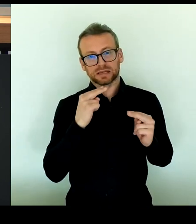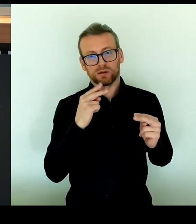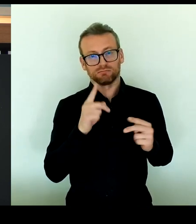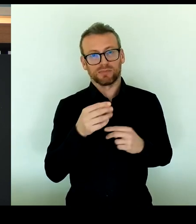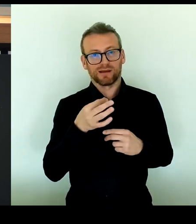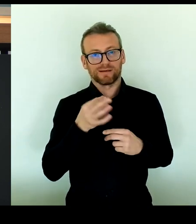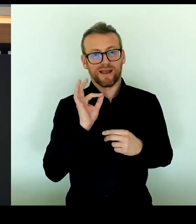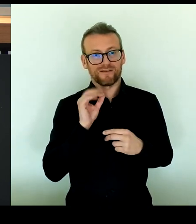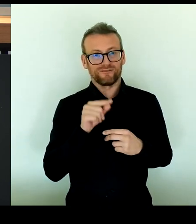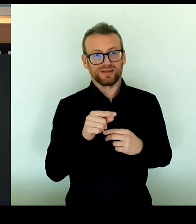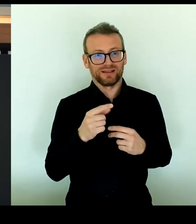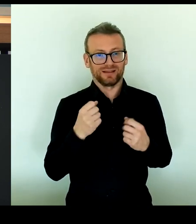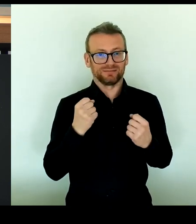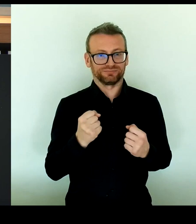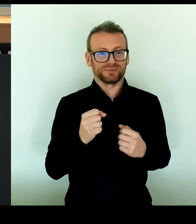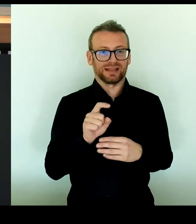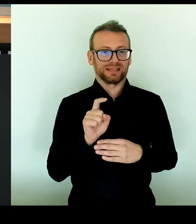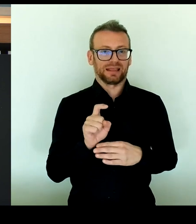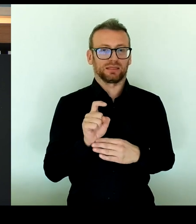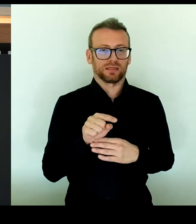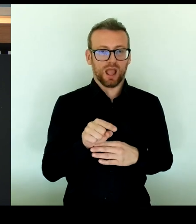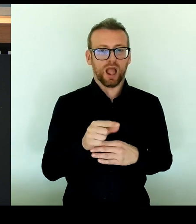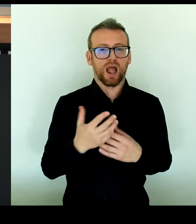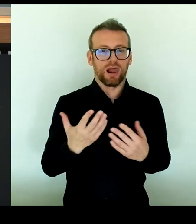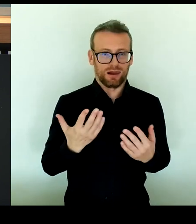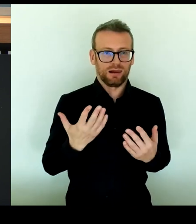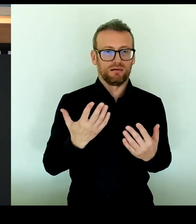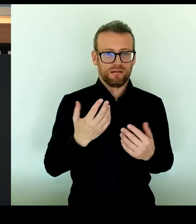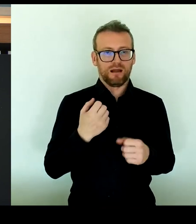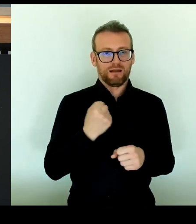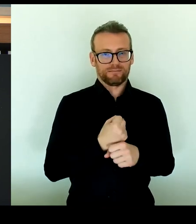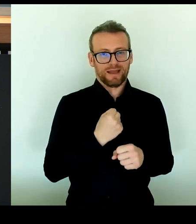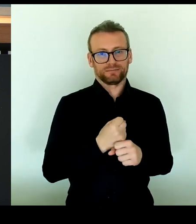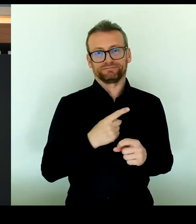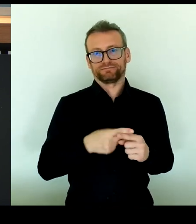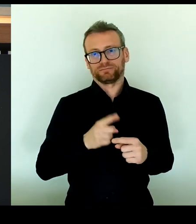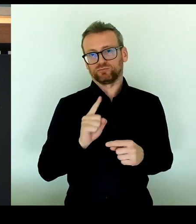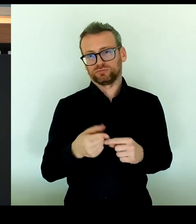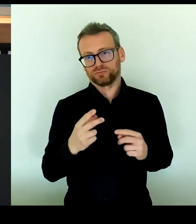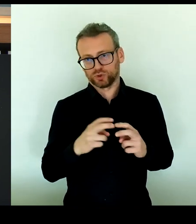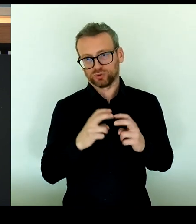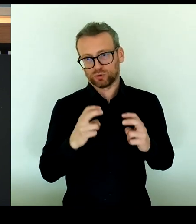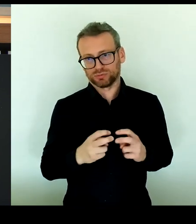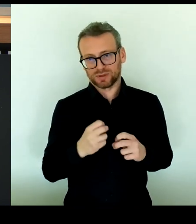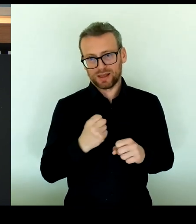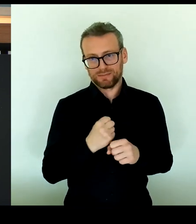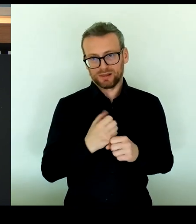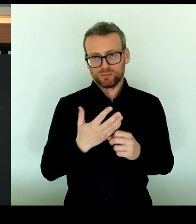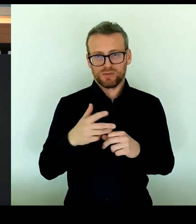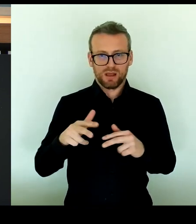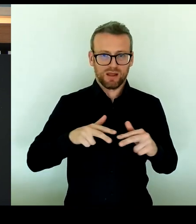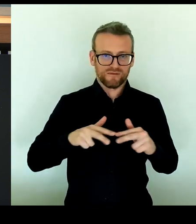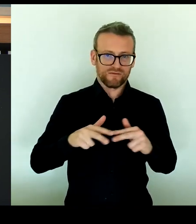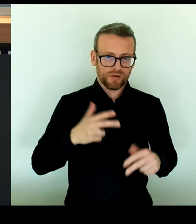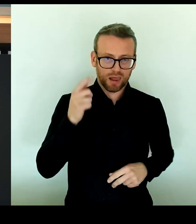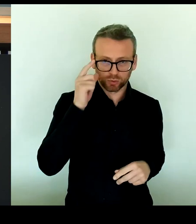so dass Berlin-Pass-Berechtigte bei Kontrollen in Bussen und Bahnen ihre Leistungs-Bescheide im Original vorzeigen mussten.